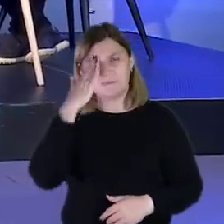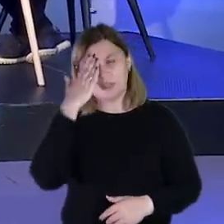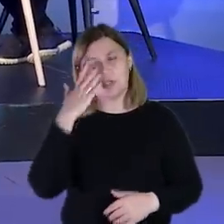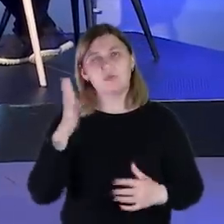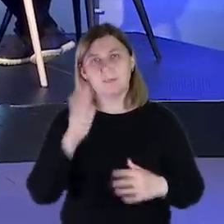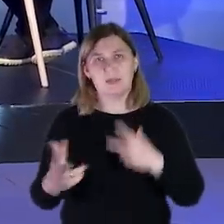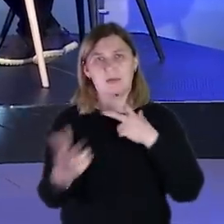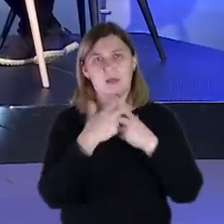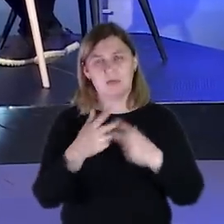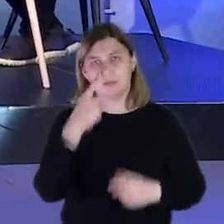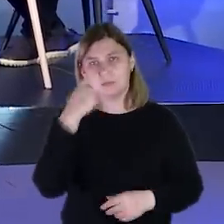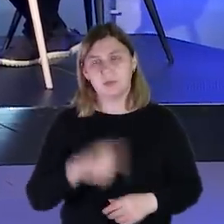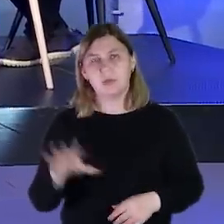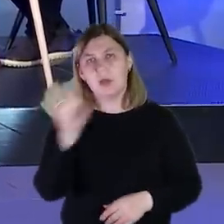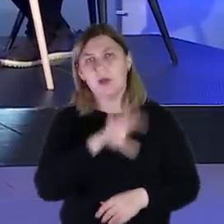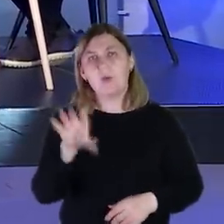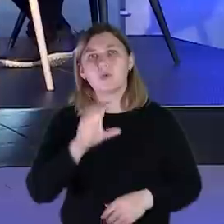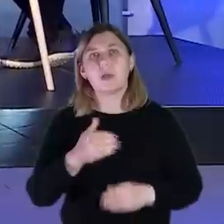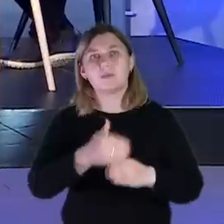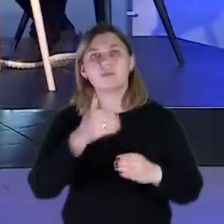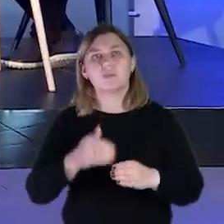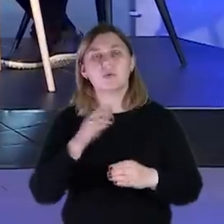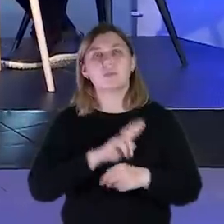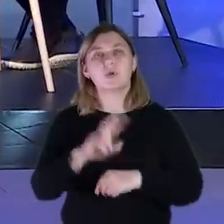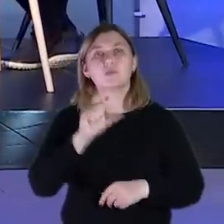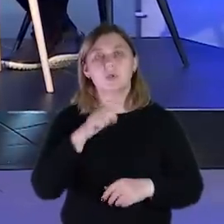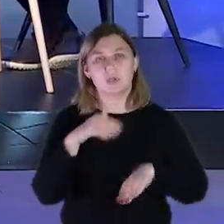miała miejsce i obserwowali przedpole, to co się dzieje na sowieckiej stronie.